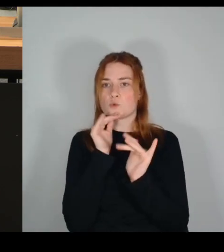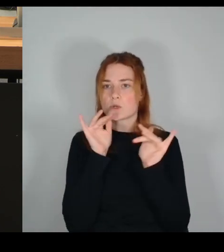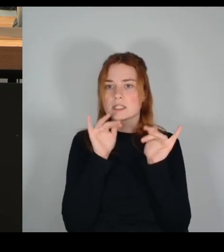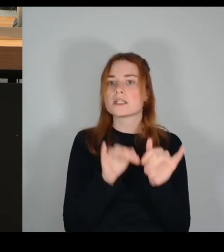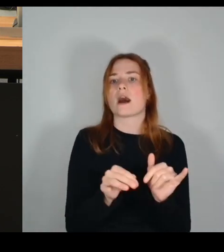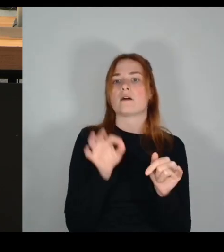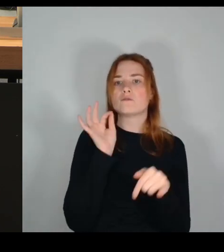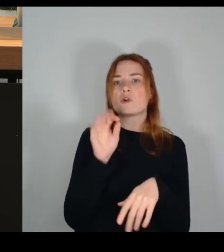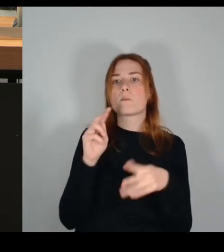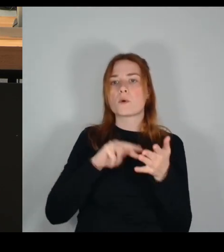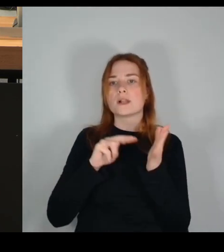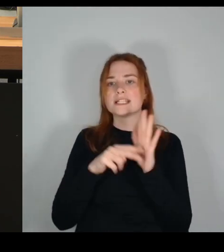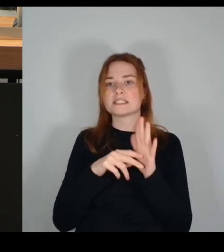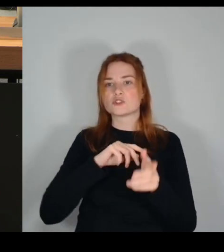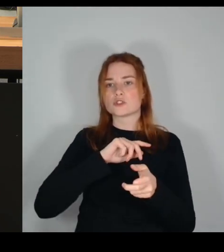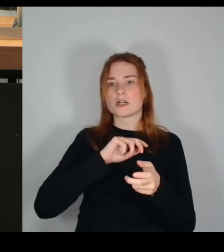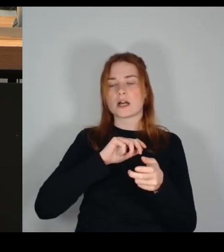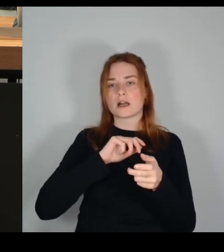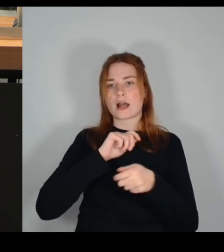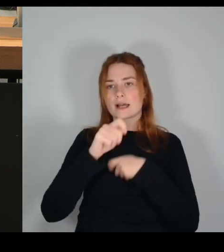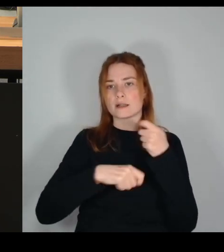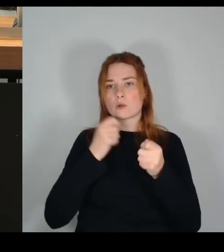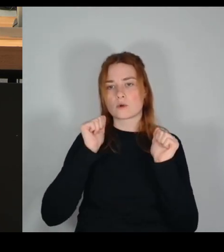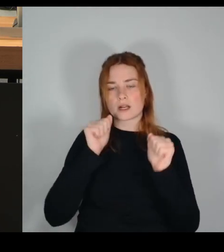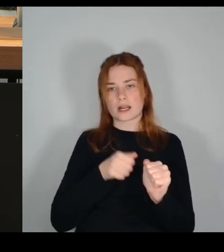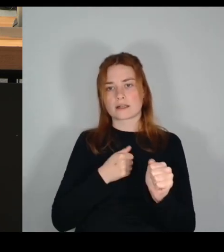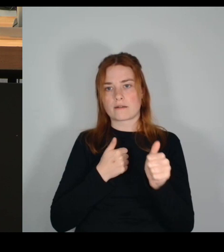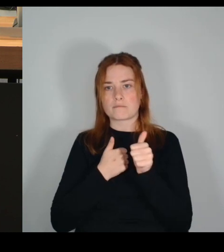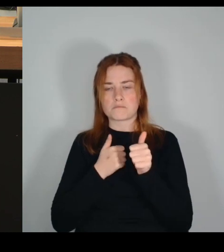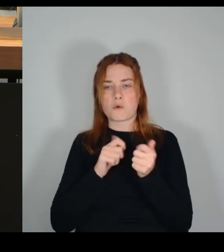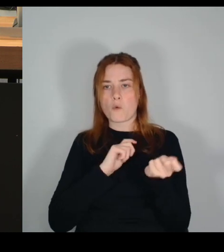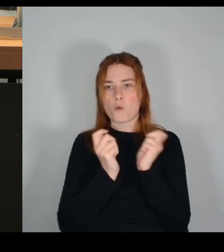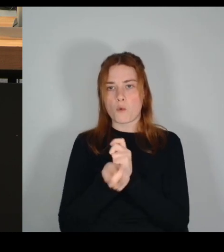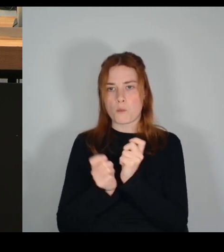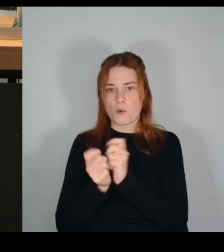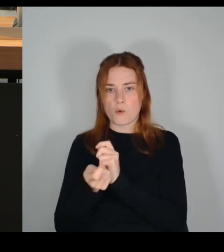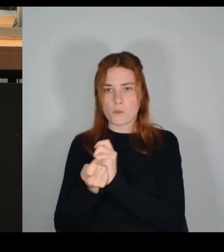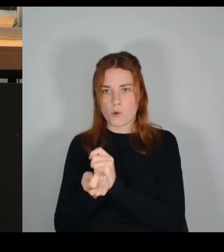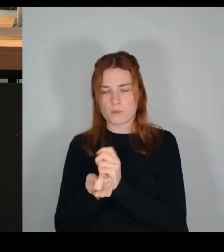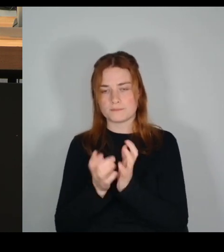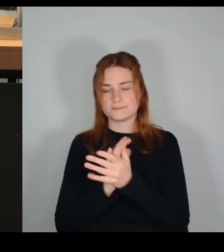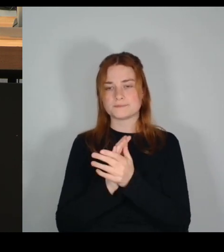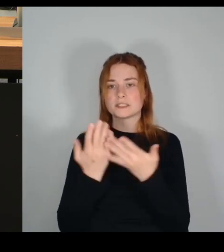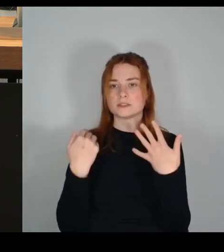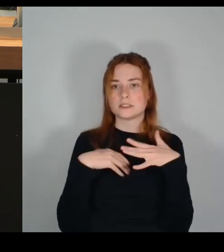Mit der integrierten Armuts und Sozialberichterstattung wird ein ressortübergreifendes Konzept aufgebaut